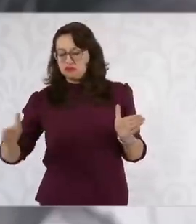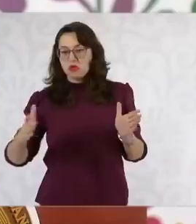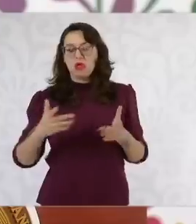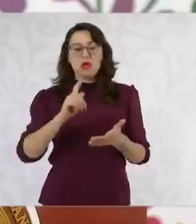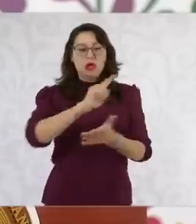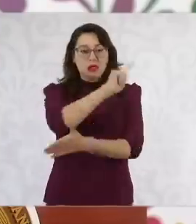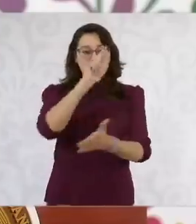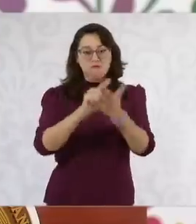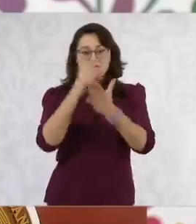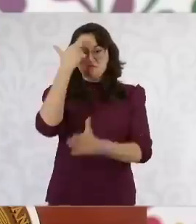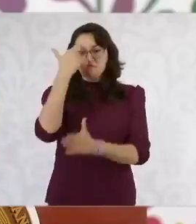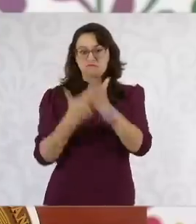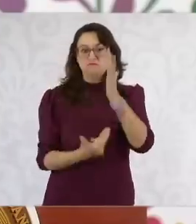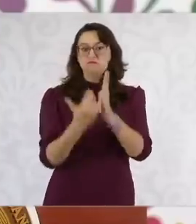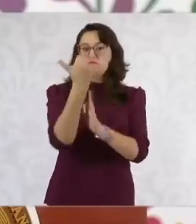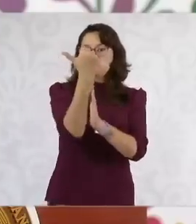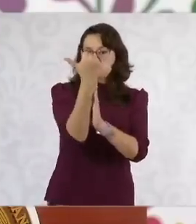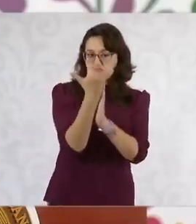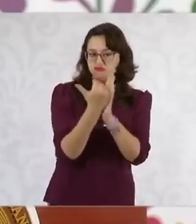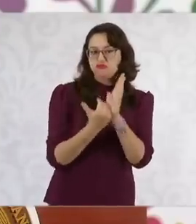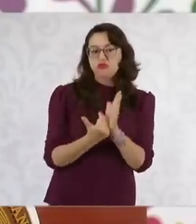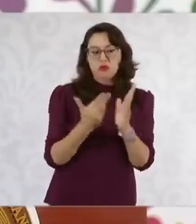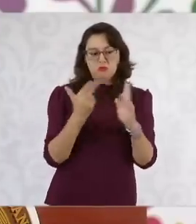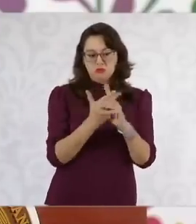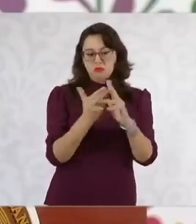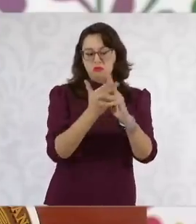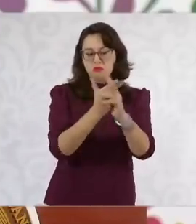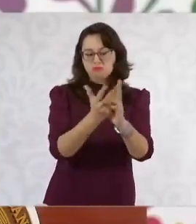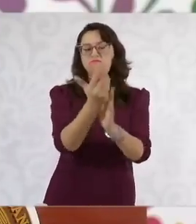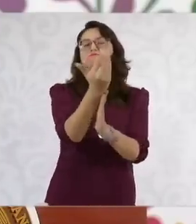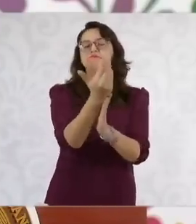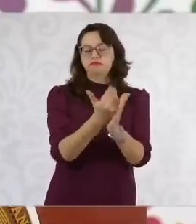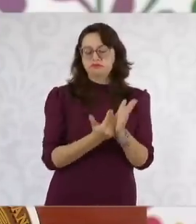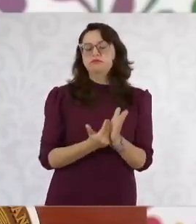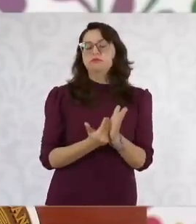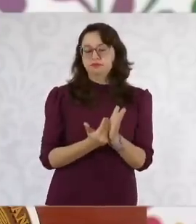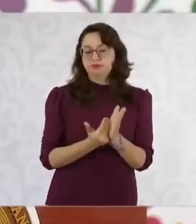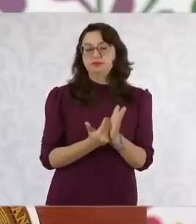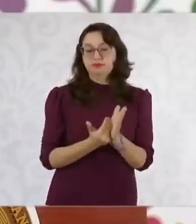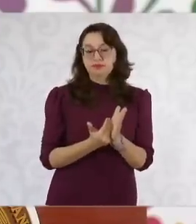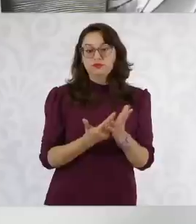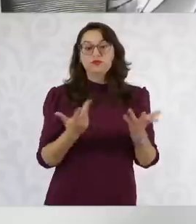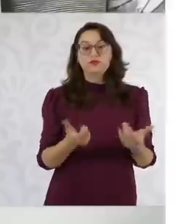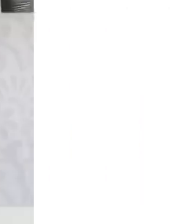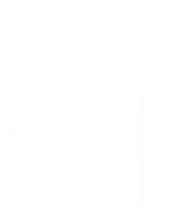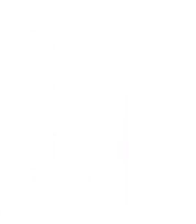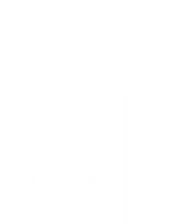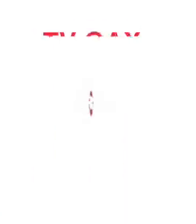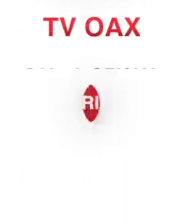en el promedio diario de víctimas de homicidio doloso Asimismo con las cifras preliminares que